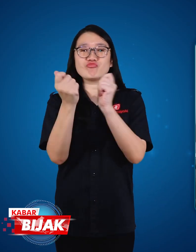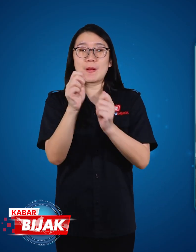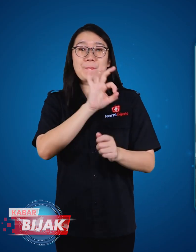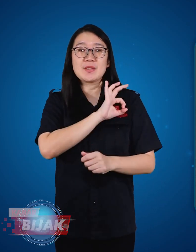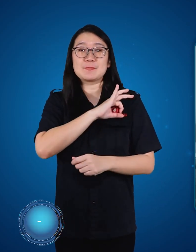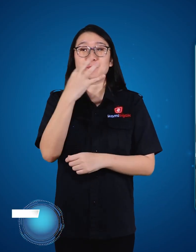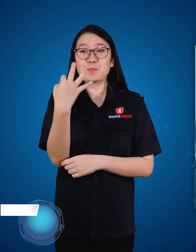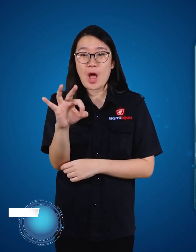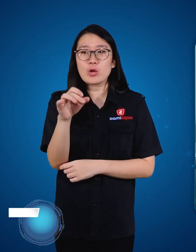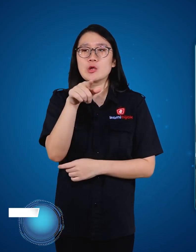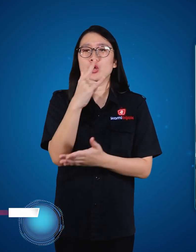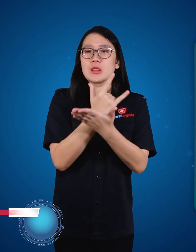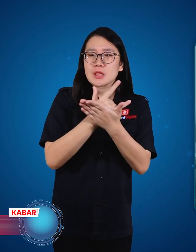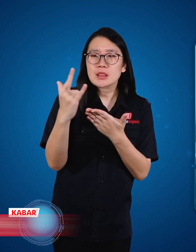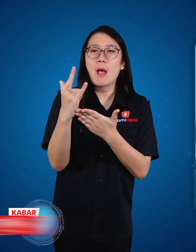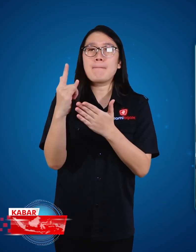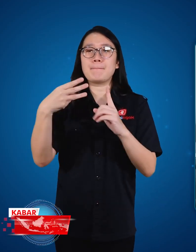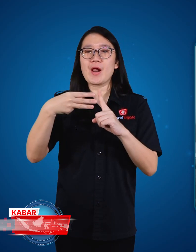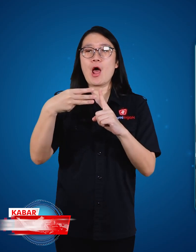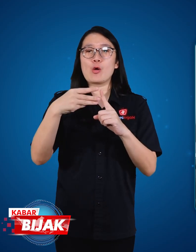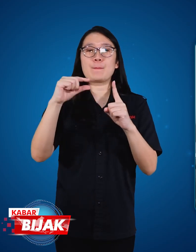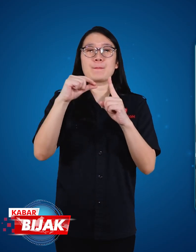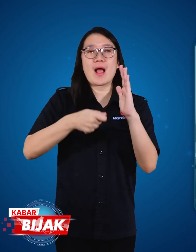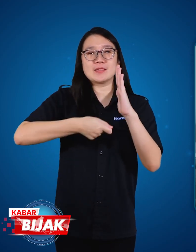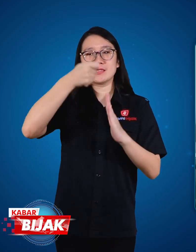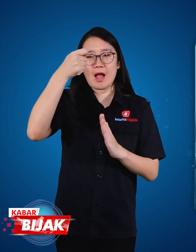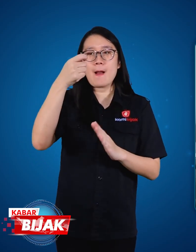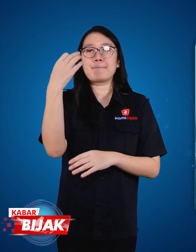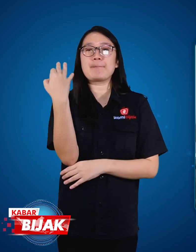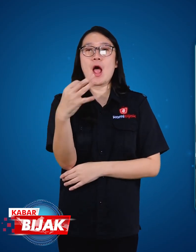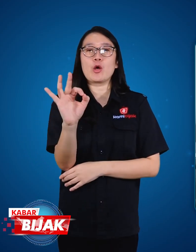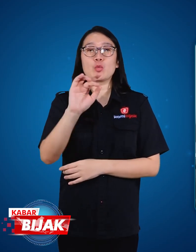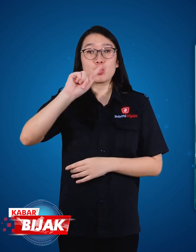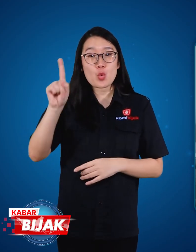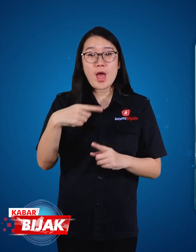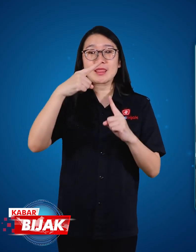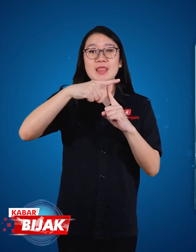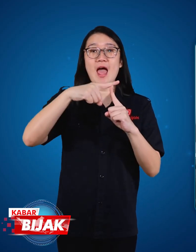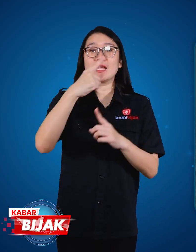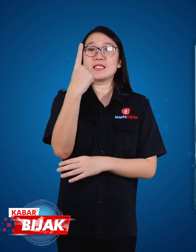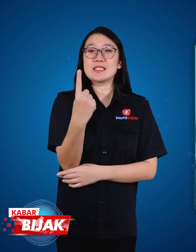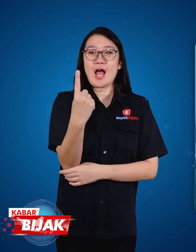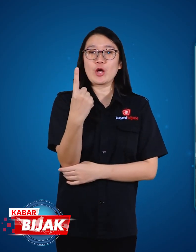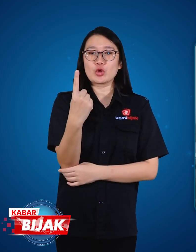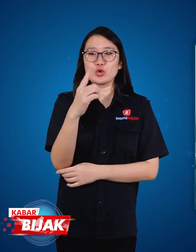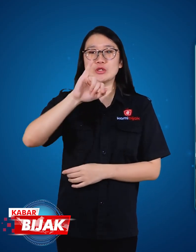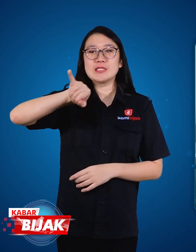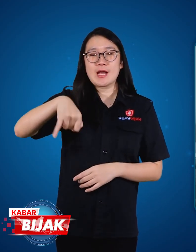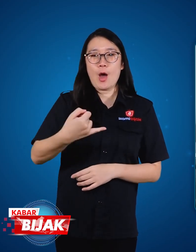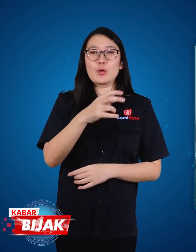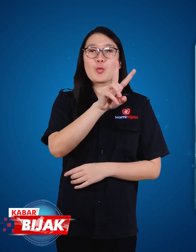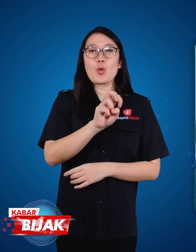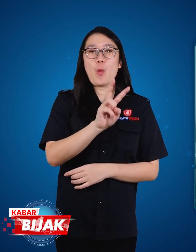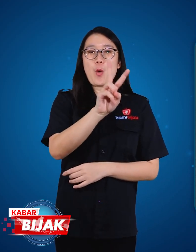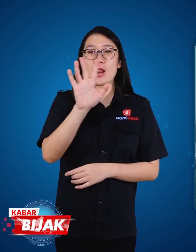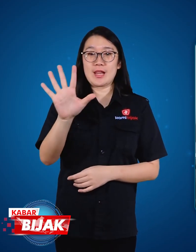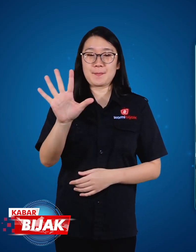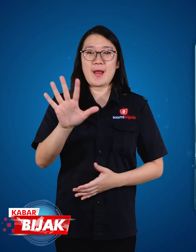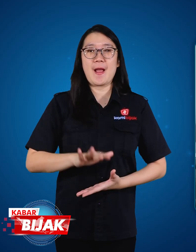dan nanti berganti Presiden baru, itu tetap berlaku pajak baru tersebut, mulai tanggal 1 Januari 2025.